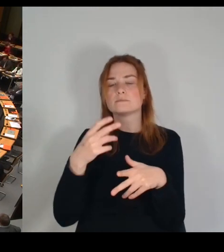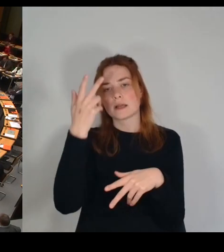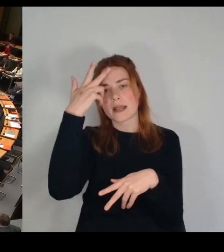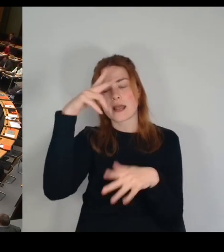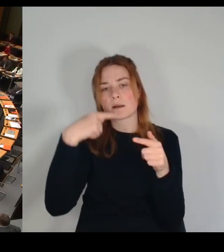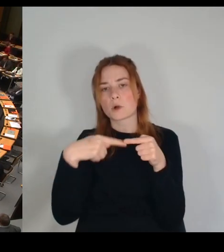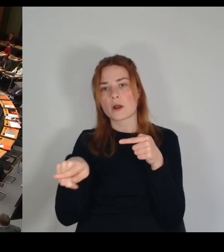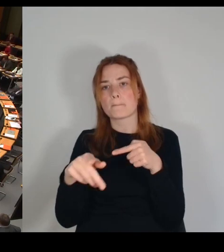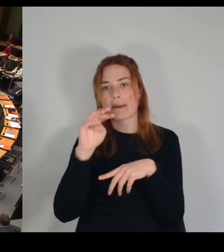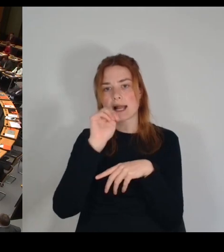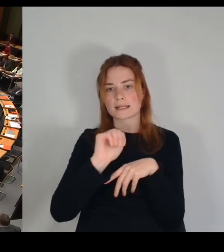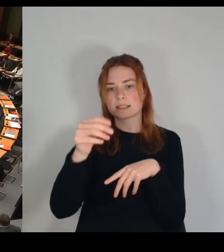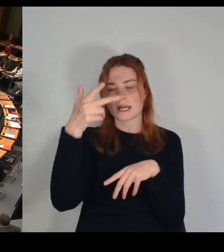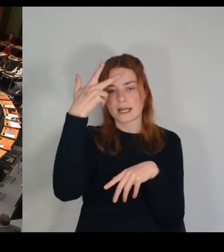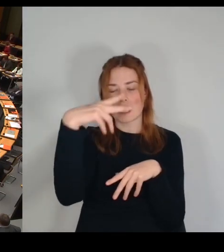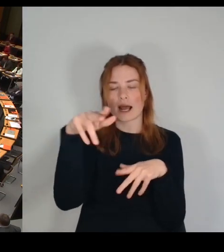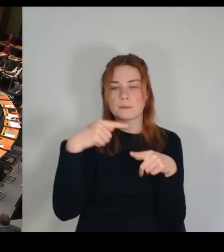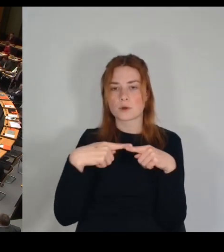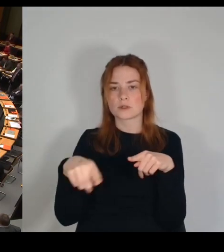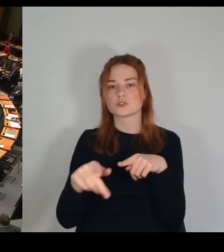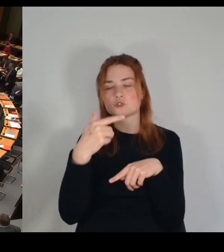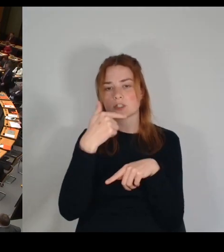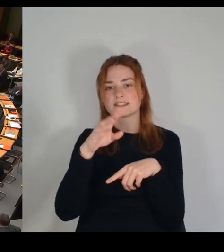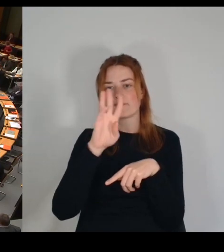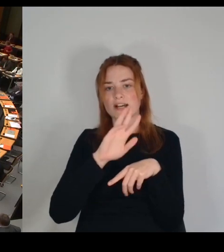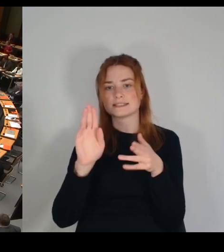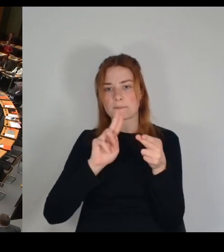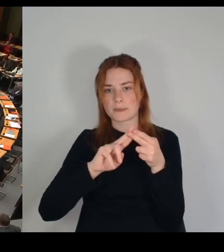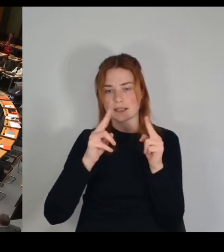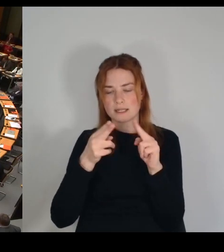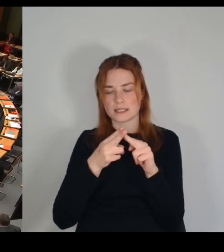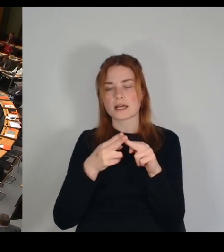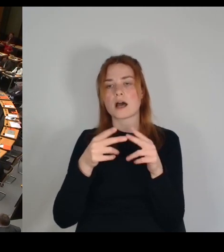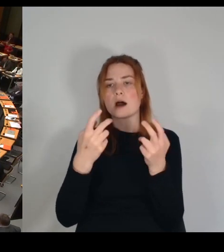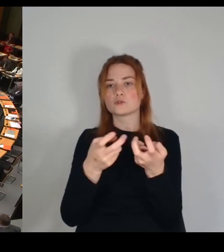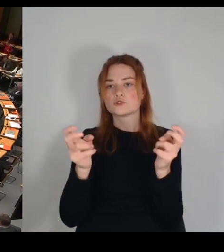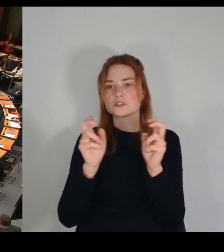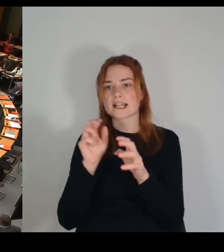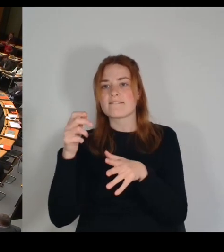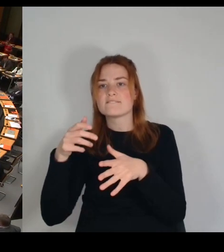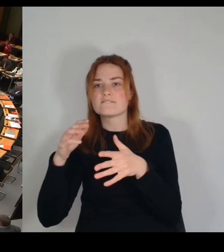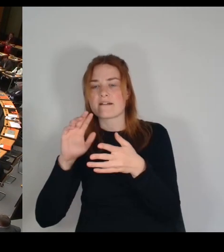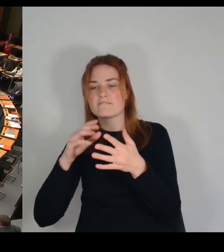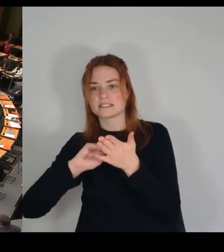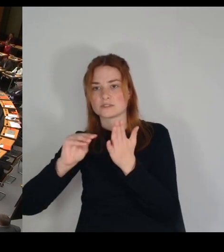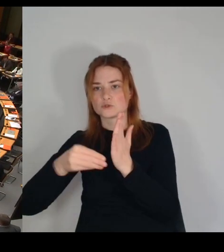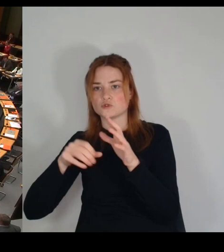für den Ausschuss für Verfassungsschutz, Herrn Abgeordneten Gunnar Lindemann als Mitglied und Herrn Abgeordneten Tommy Tabor als